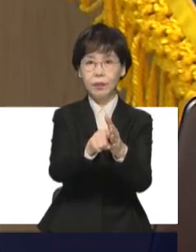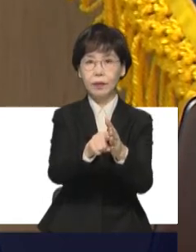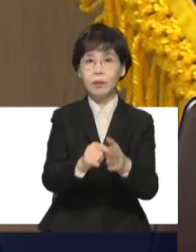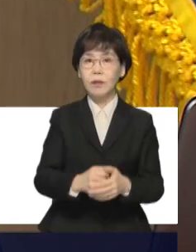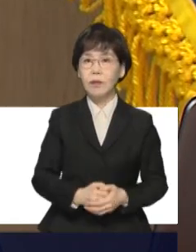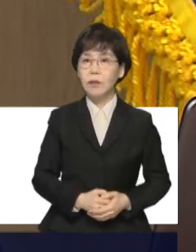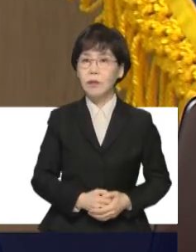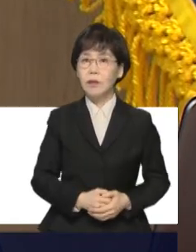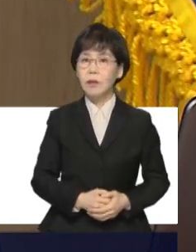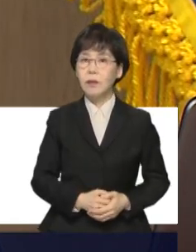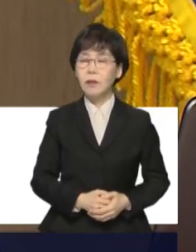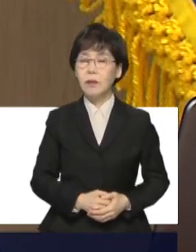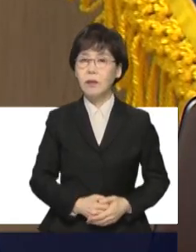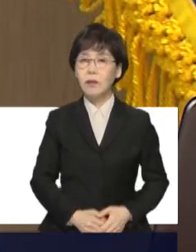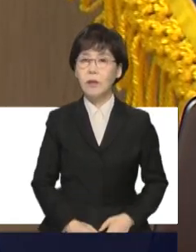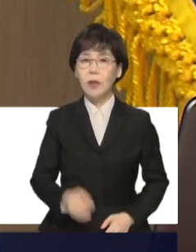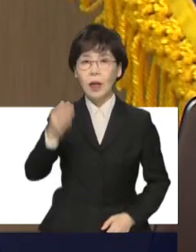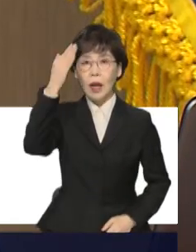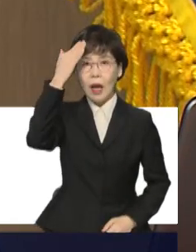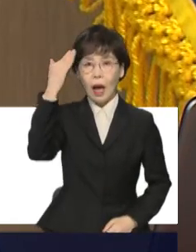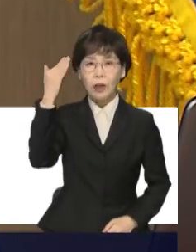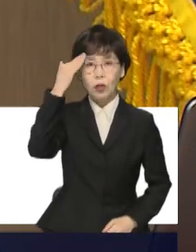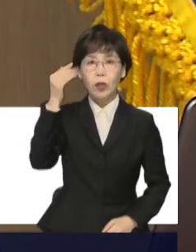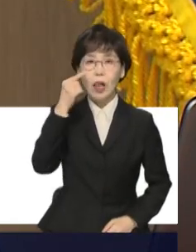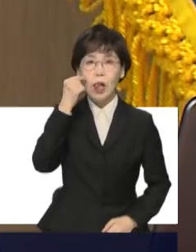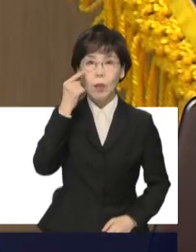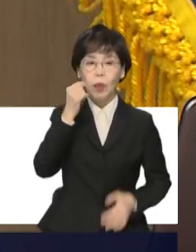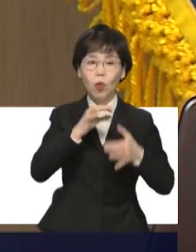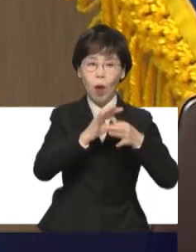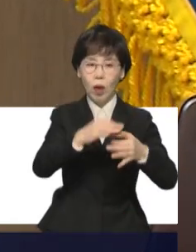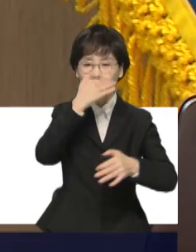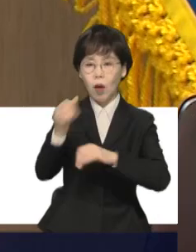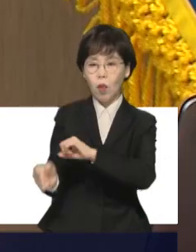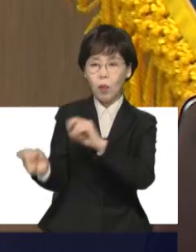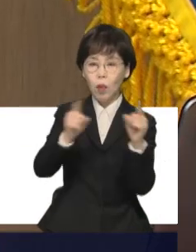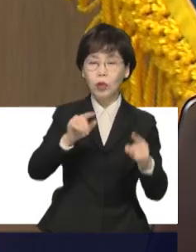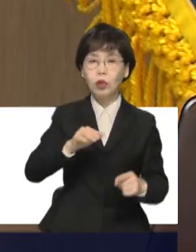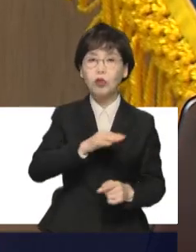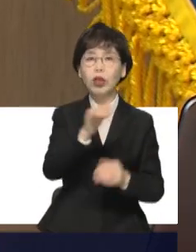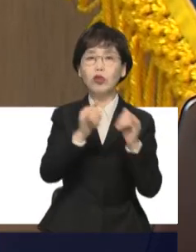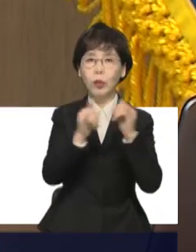한일 관계 정상화는 결국 우리 국민에게